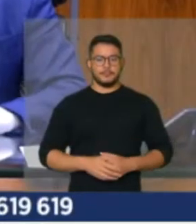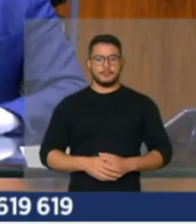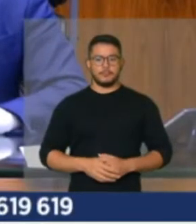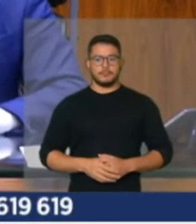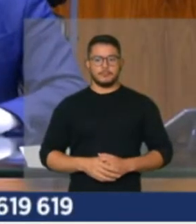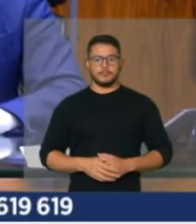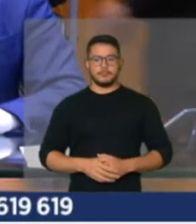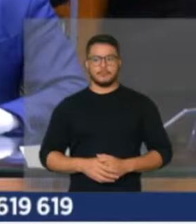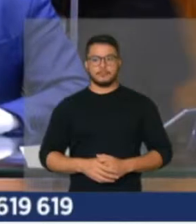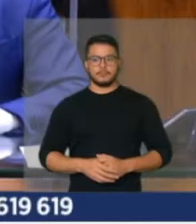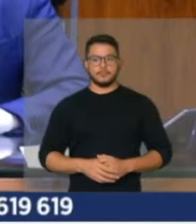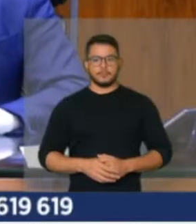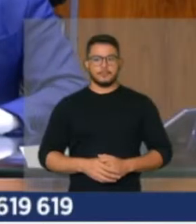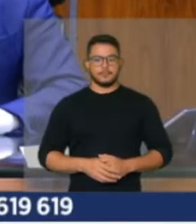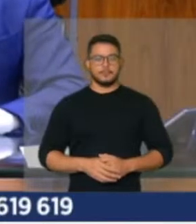VOTAÇÃO. TEMPO DE LIDERANÇA PARA A MINORIA, DEPUTADO